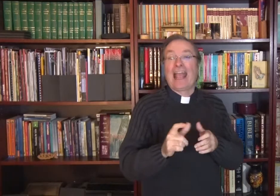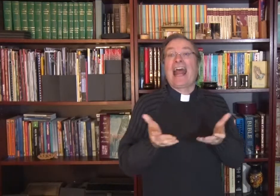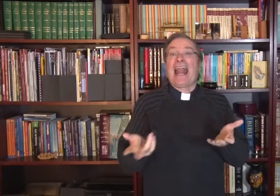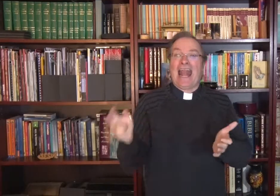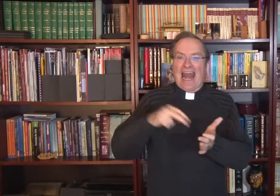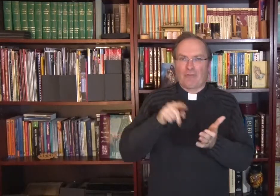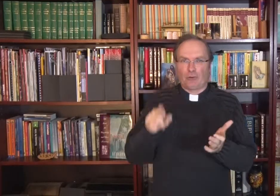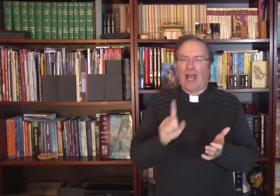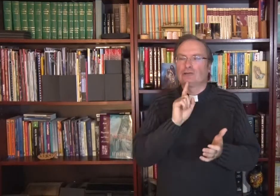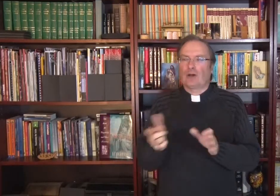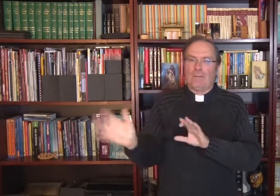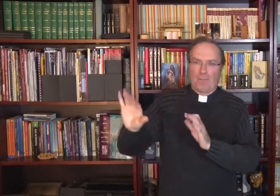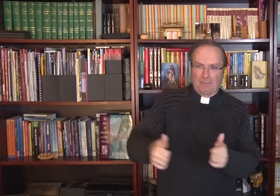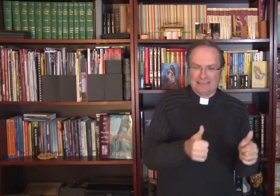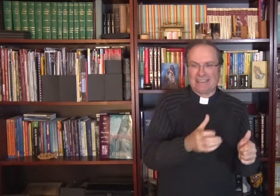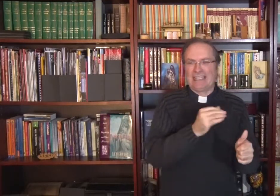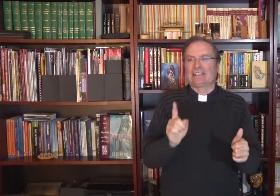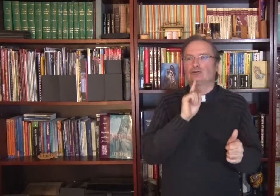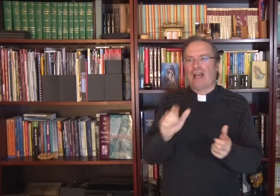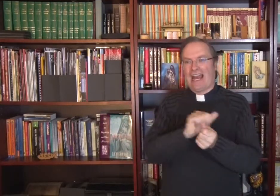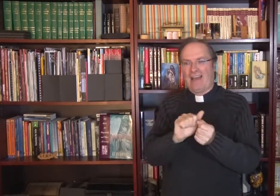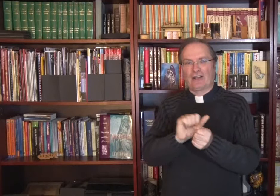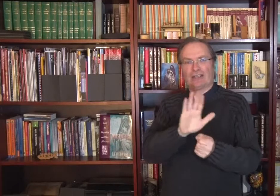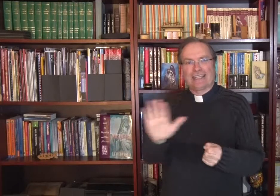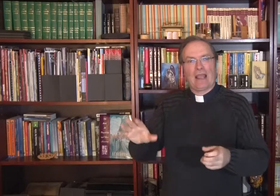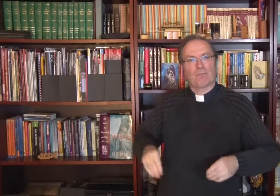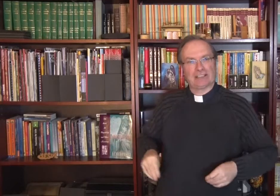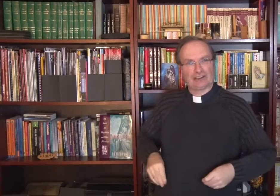Lève-toi, sois baptisé et sois lavé de tes péchés